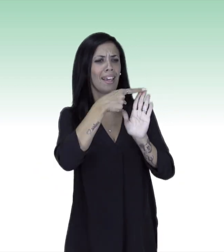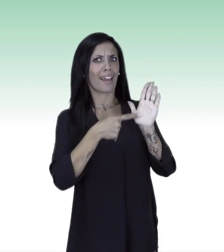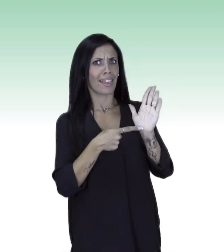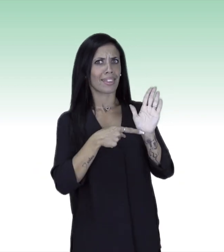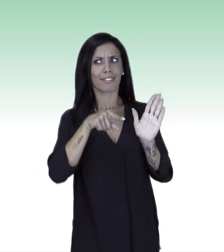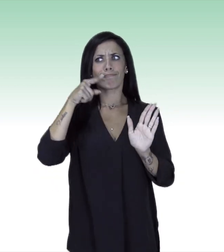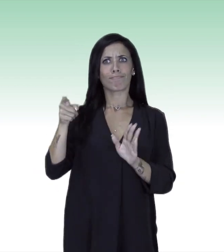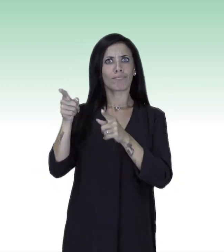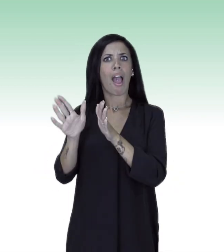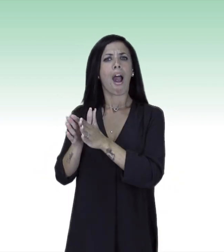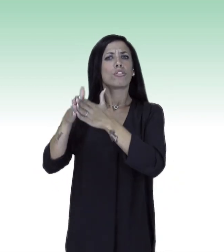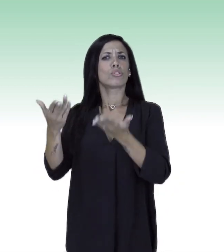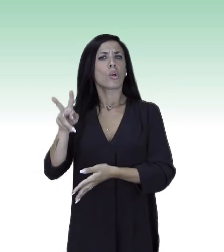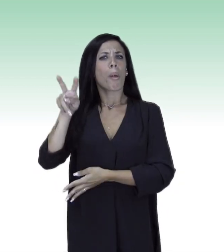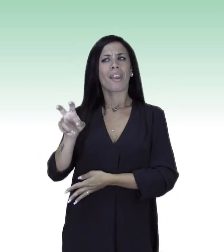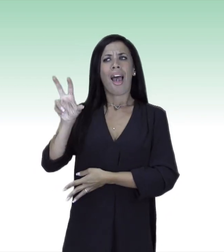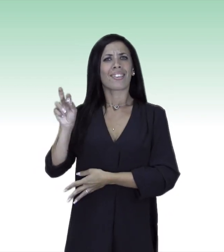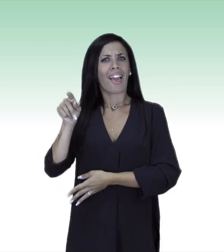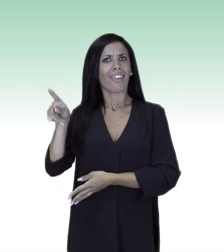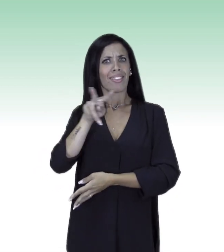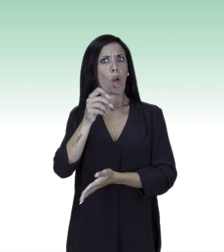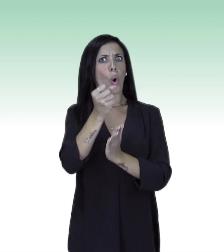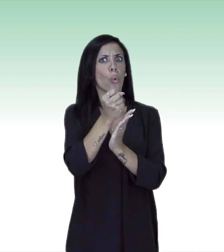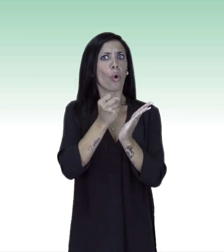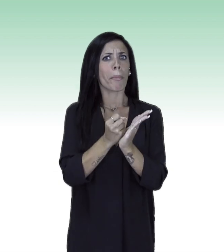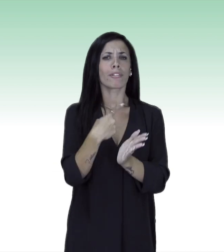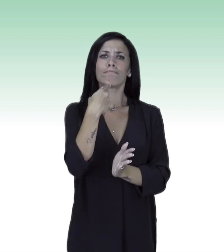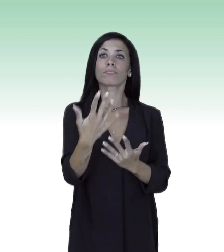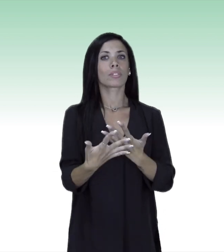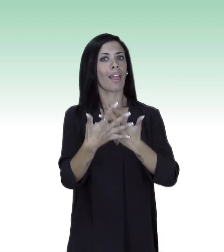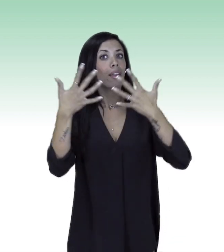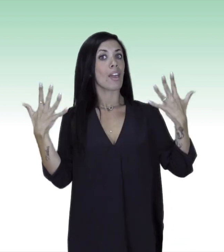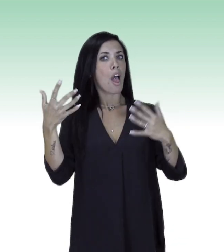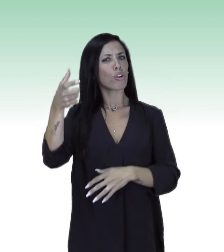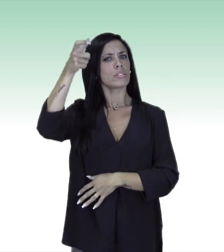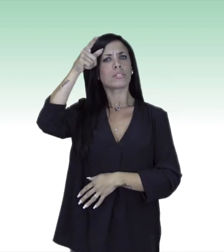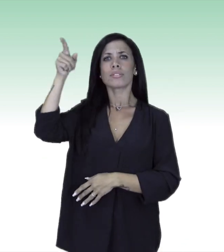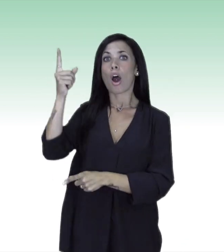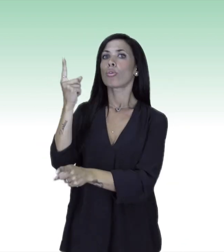è fondamentale per l'inclusione delle persone sorde. Il riconoscimento da parte dello Stato della LIS è un prerequisito fondamentale per garantire alle persone sorde i diritti delineati